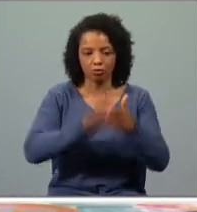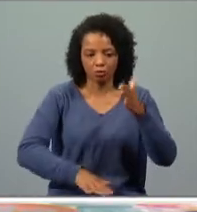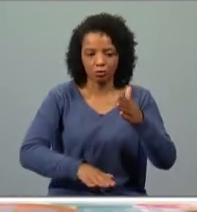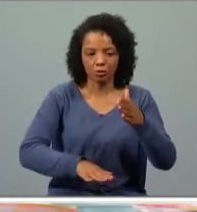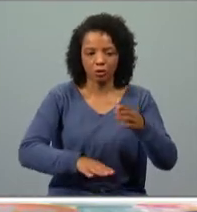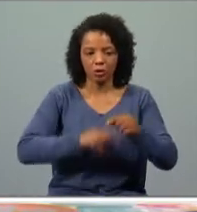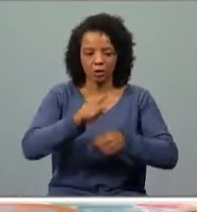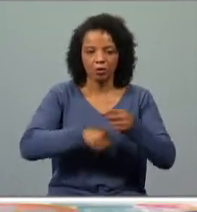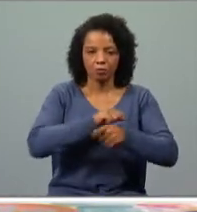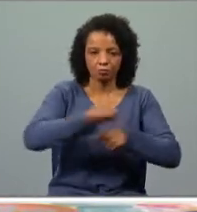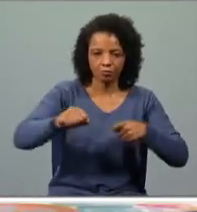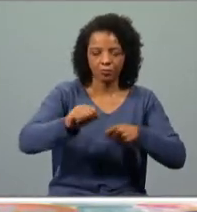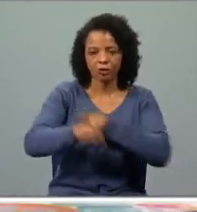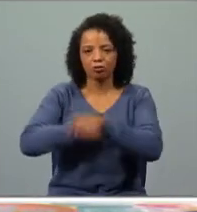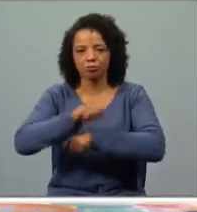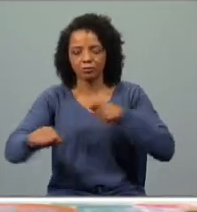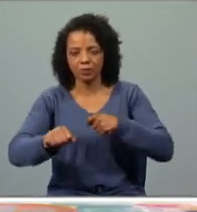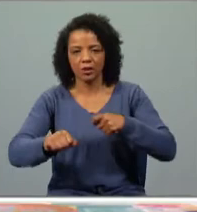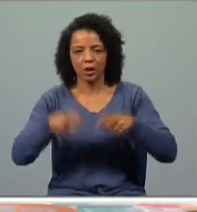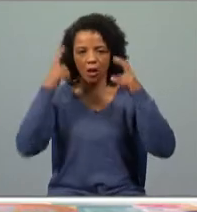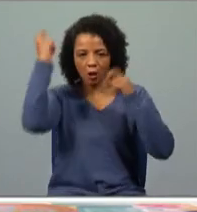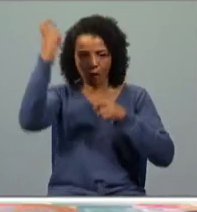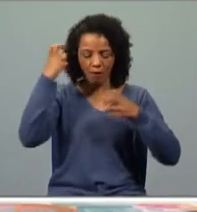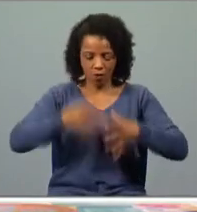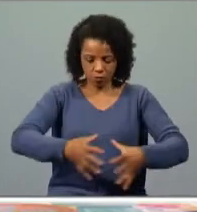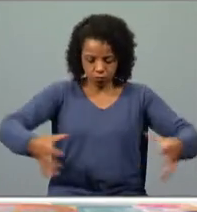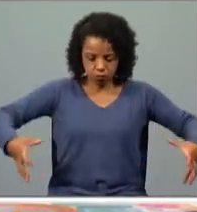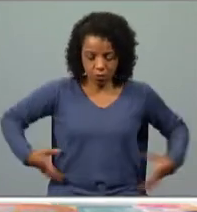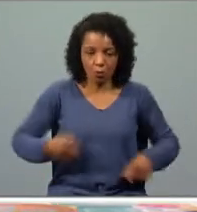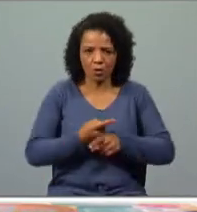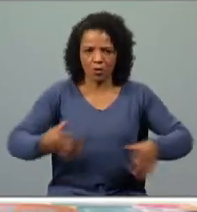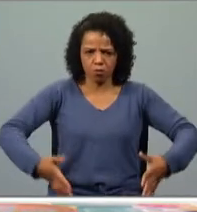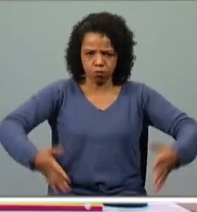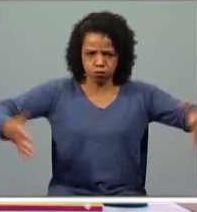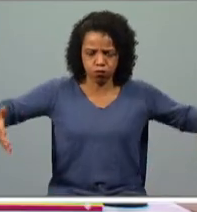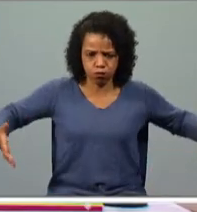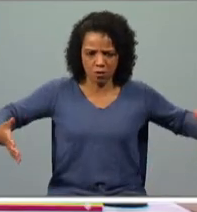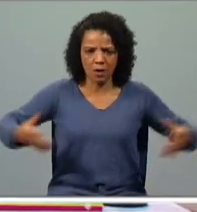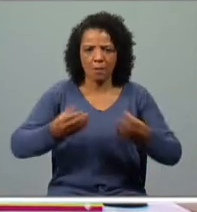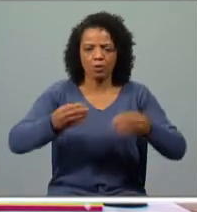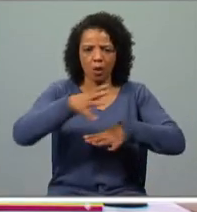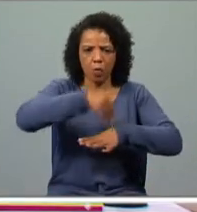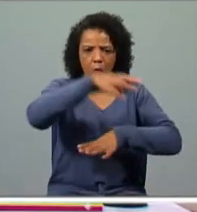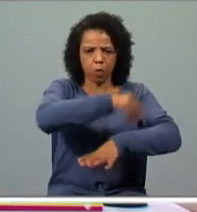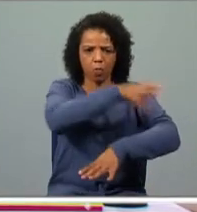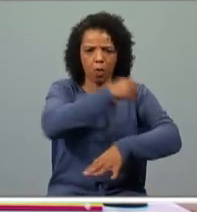barriga das ovelhas que eram gigantes e muito lanzudos portão tinham muita lá e 巨羊的肚皮和非常 lanzudos 門有很多東西，而且